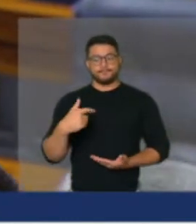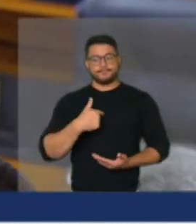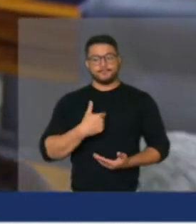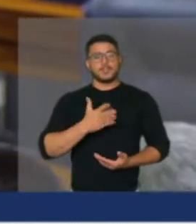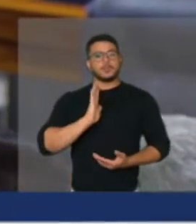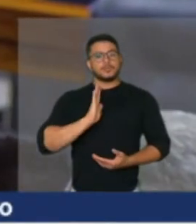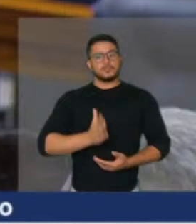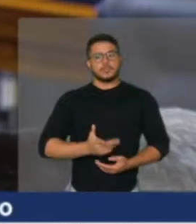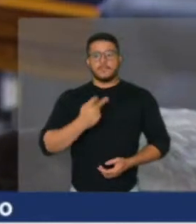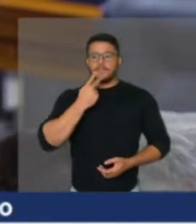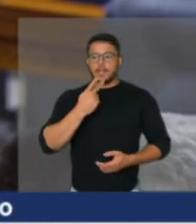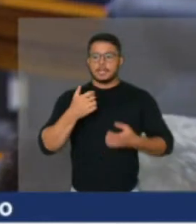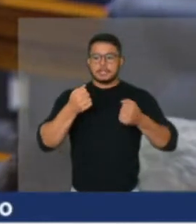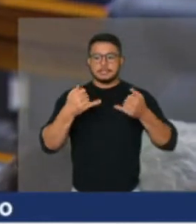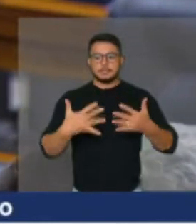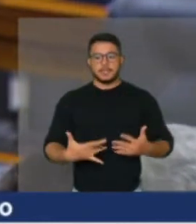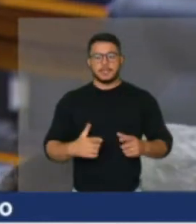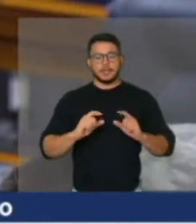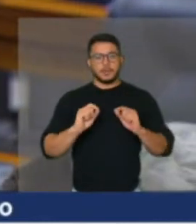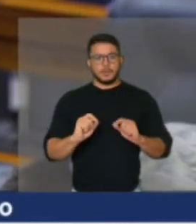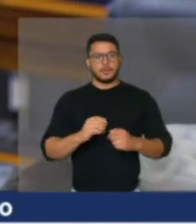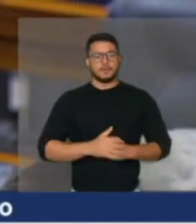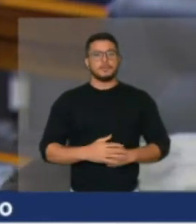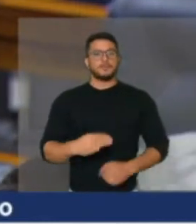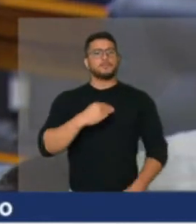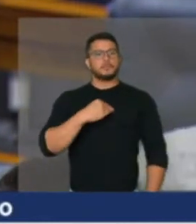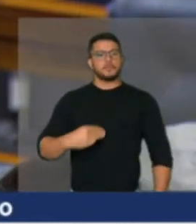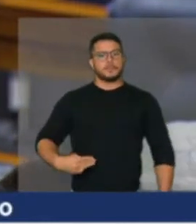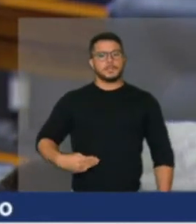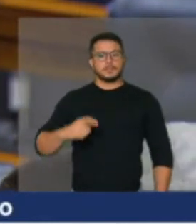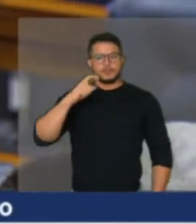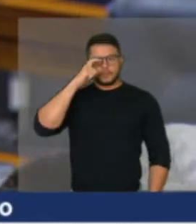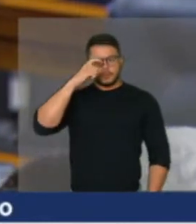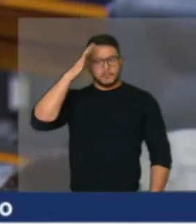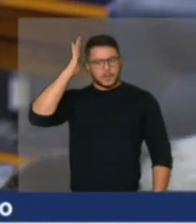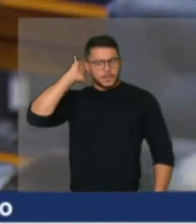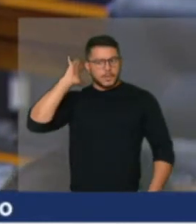ESTAVA DISPOSTO A VIR NA PRÓXIMA SESSÃO, QUARTA-FEIRA QUE VEM... QUE SERÁ A PRIMEIRA SESSÃO DA PRÓXIMA